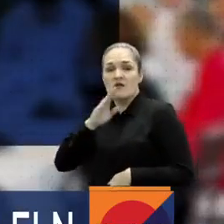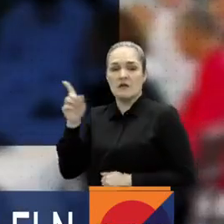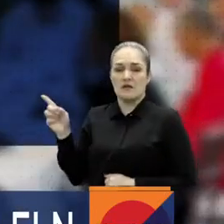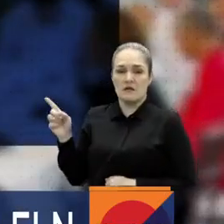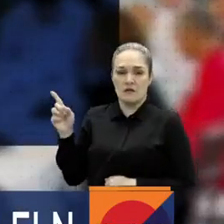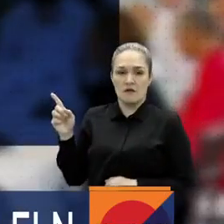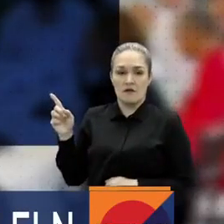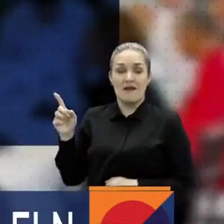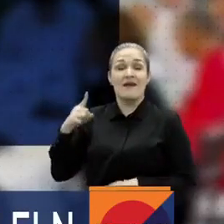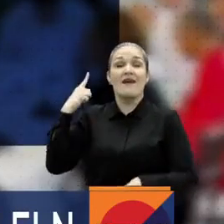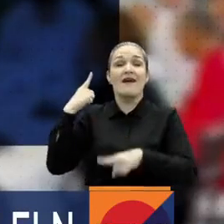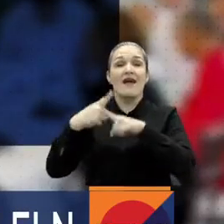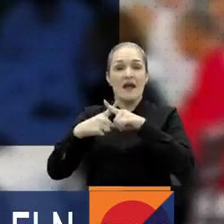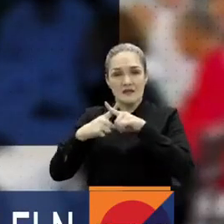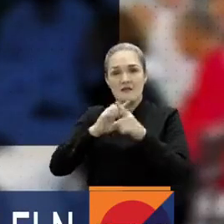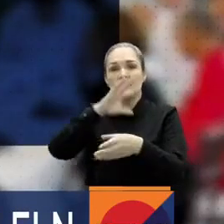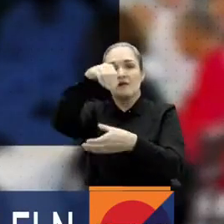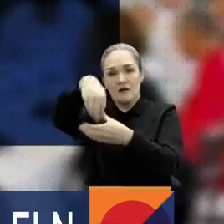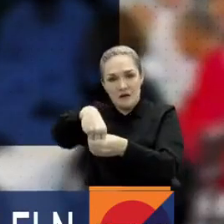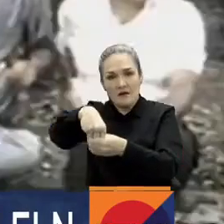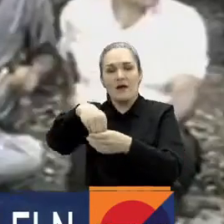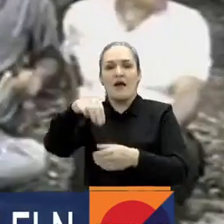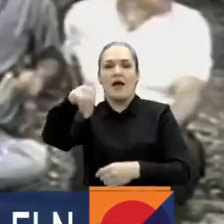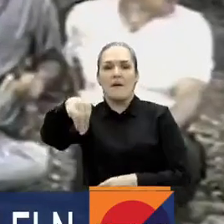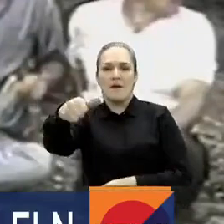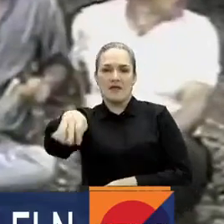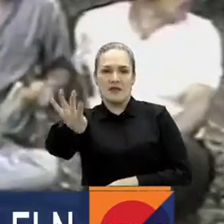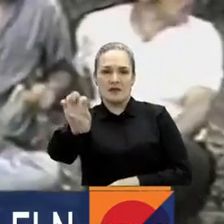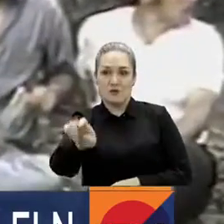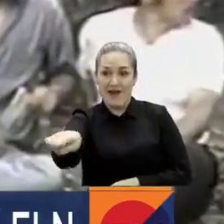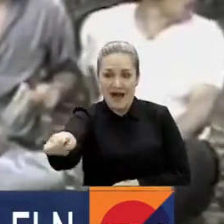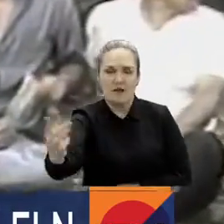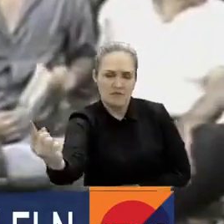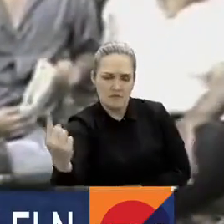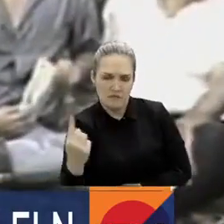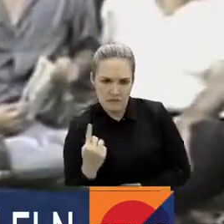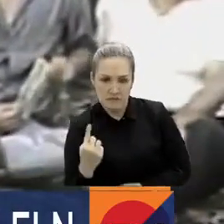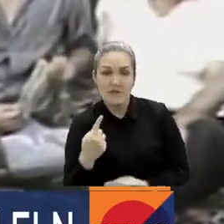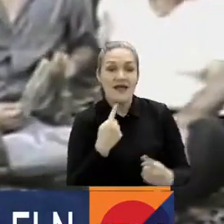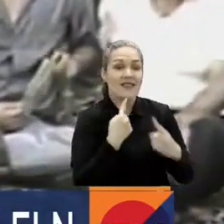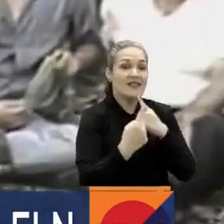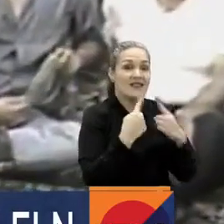EL PRIMER INTEGRANTE